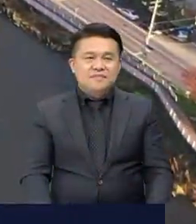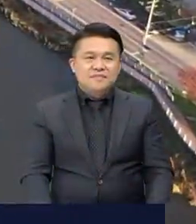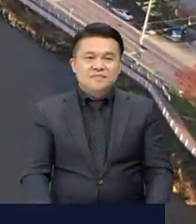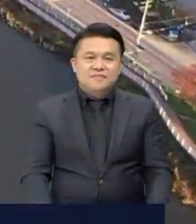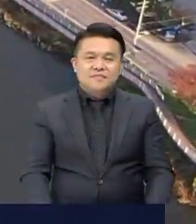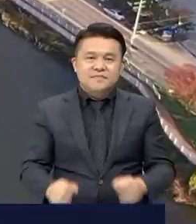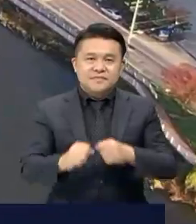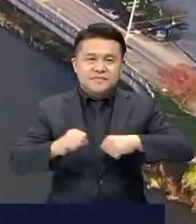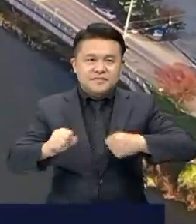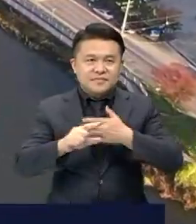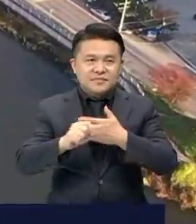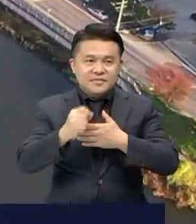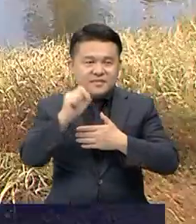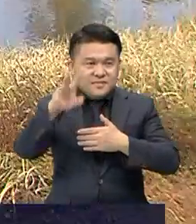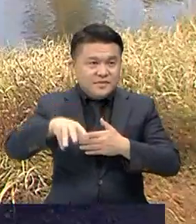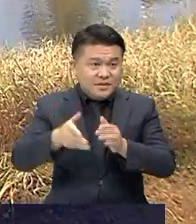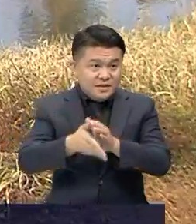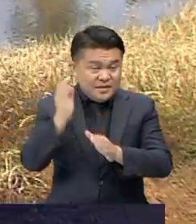(기자) 광주시는 내년에 팔당호반 둘레길을 10km 연장해 조성한다는